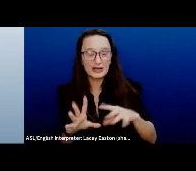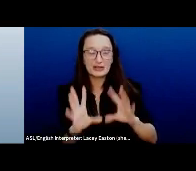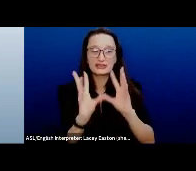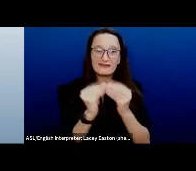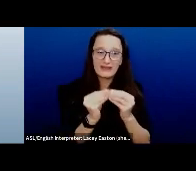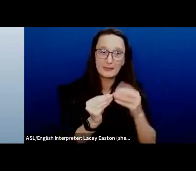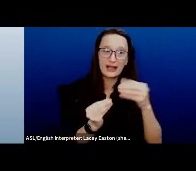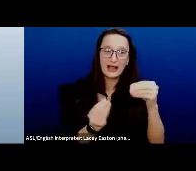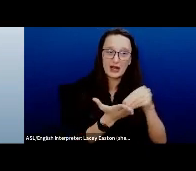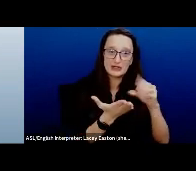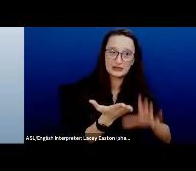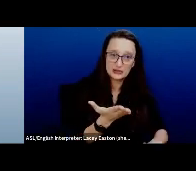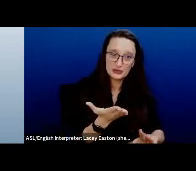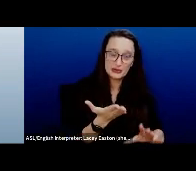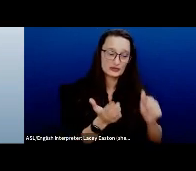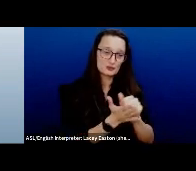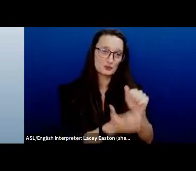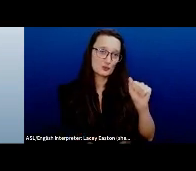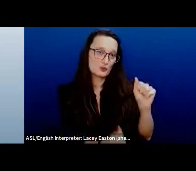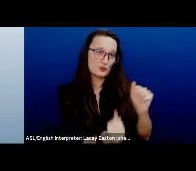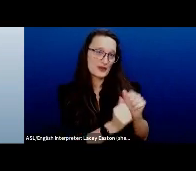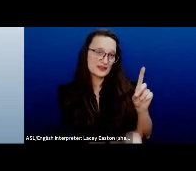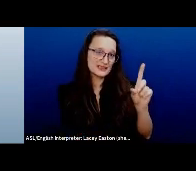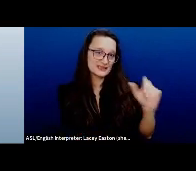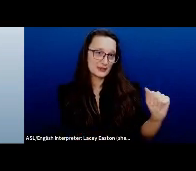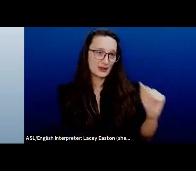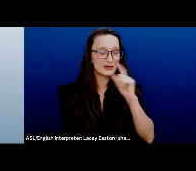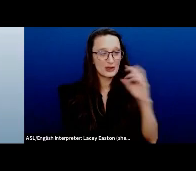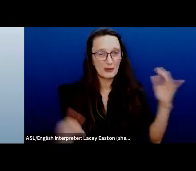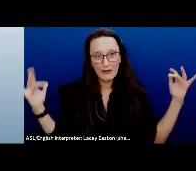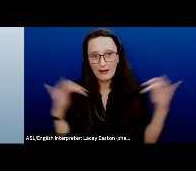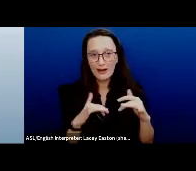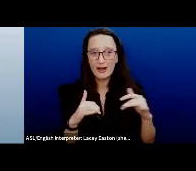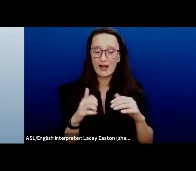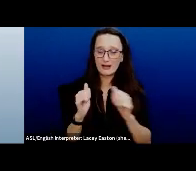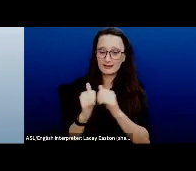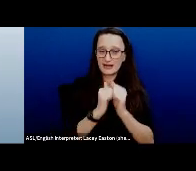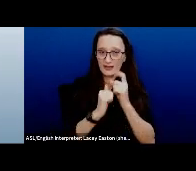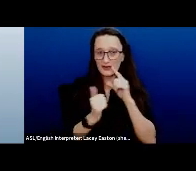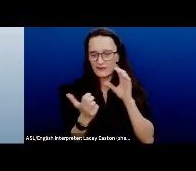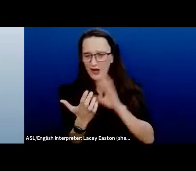para aprender y conectarse con estrategias efectivas, recursos e ideas que apoyen a los estudiantes con